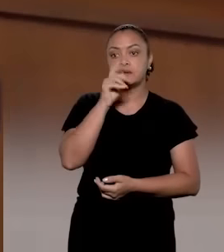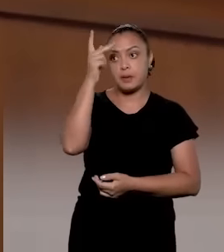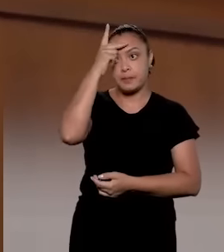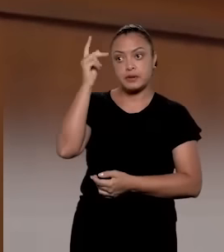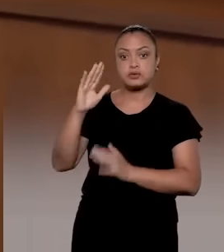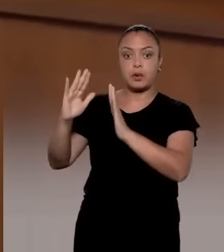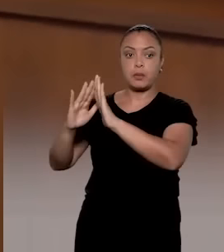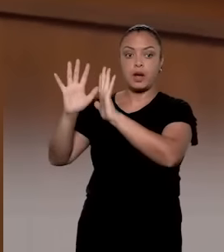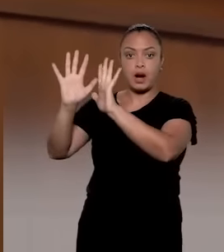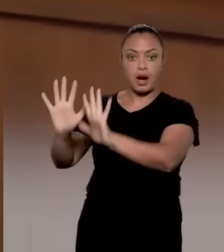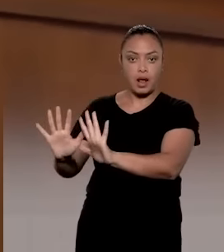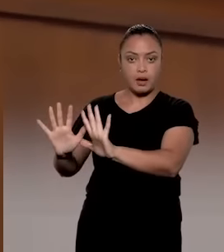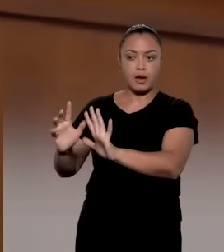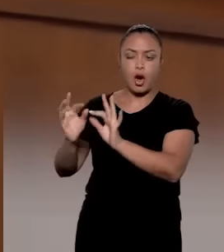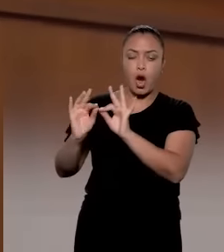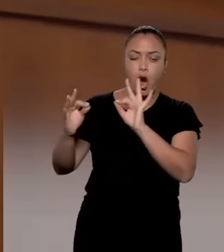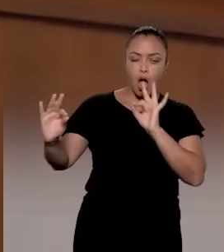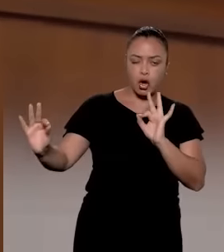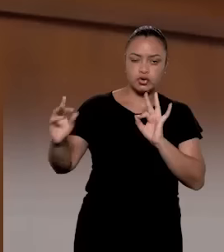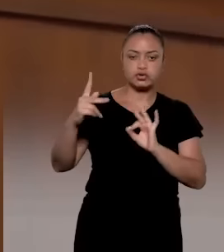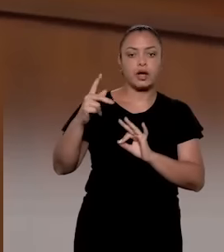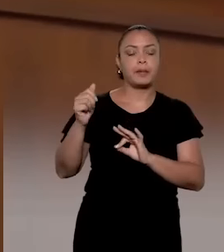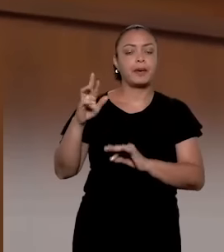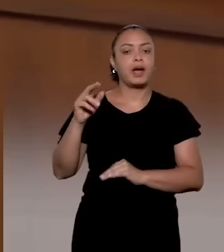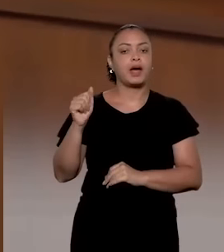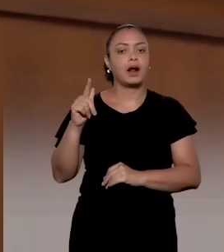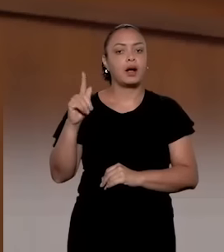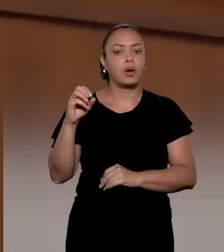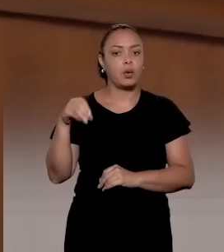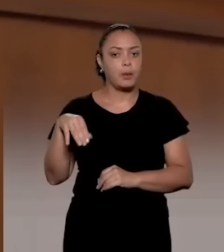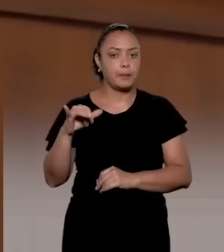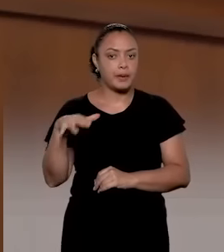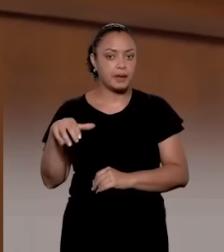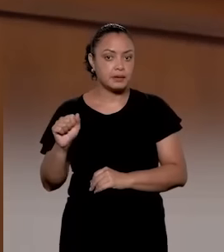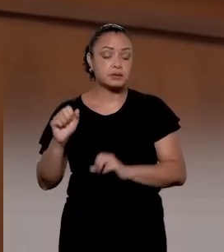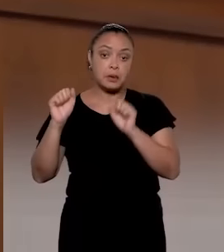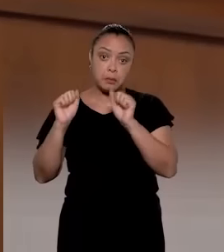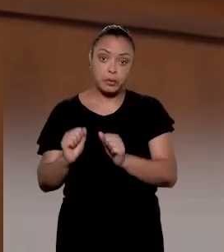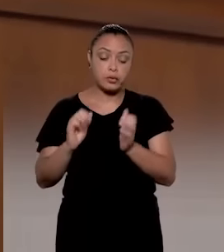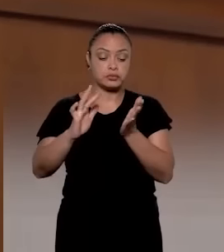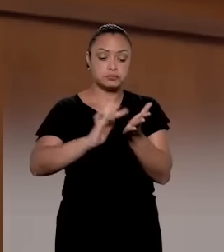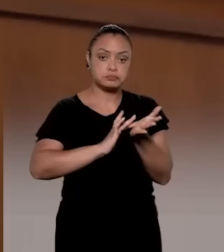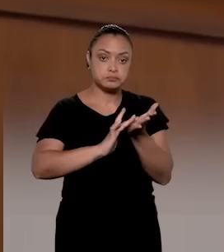numa pequena propriedade, vai poder pegar um aplicativo, entrar no nosso E-agro, fazer lá